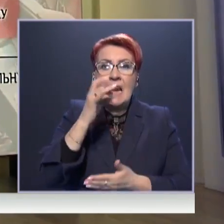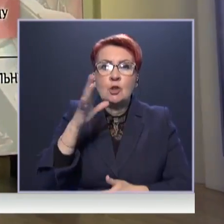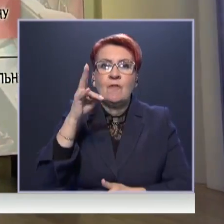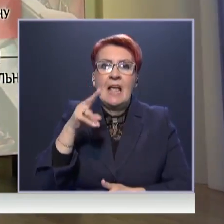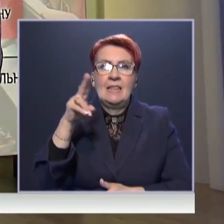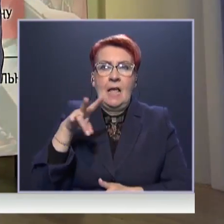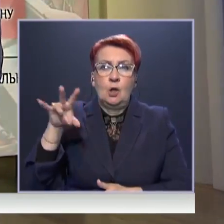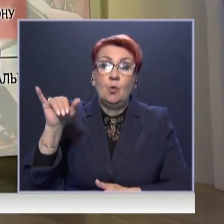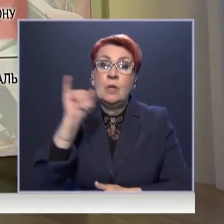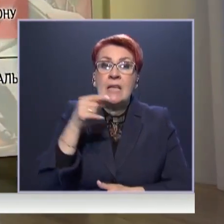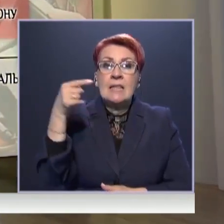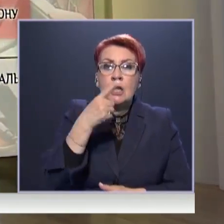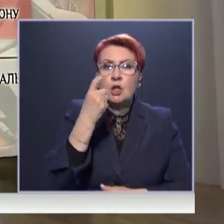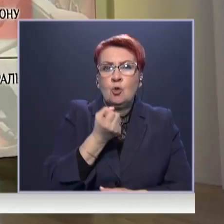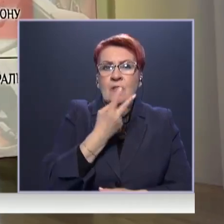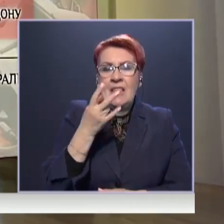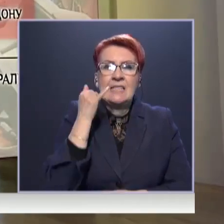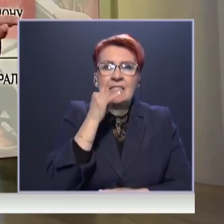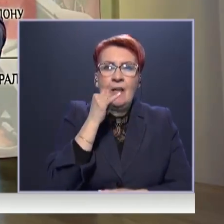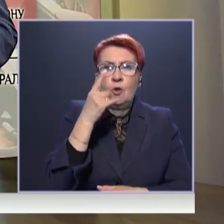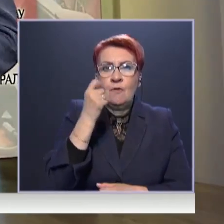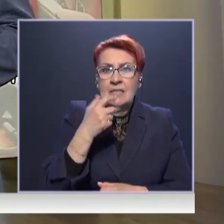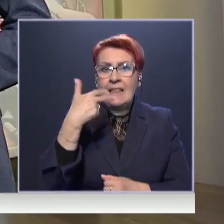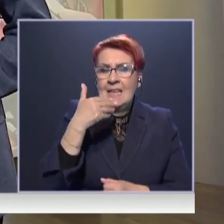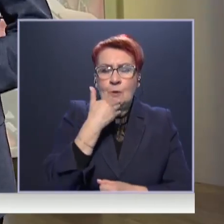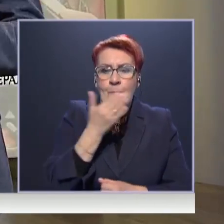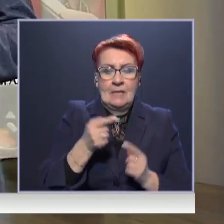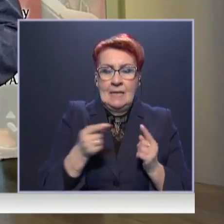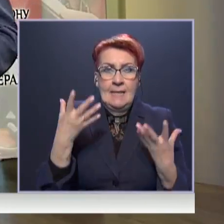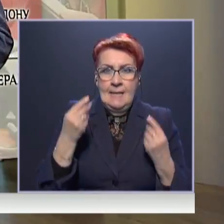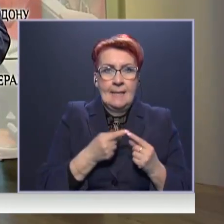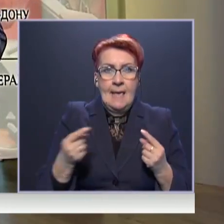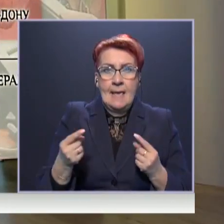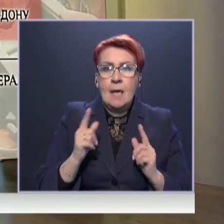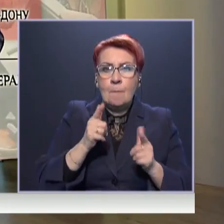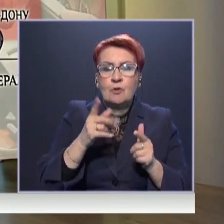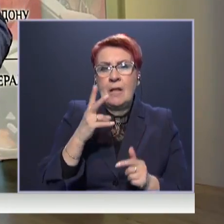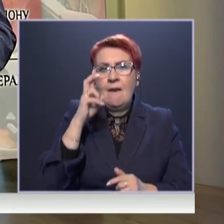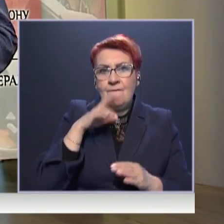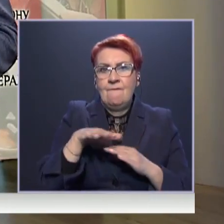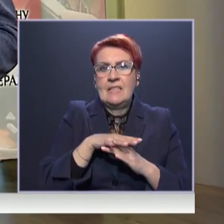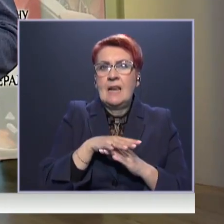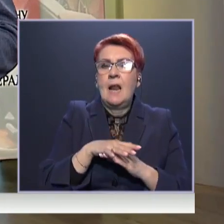и 1112 звонков за 30 последних дней поступила на нашу Федеральную церковную горячую линию милосердия